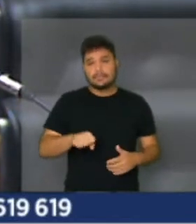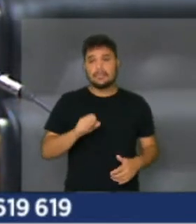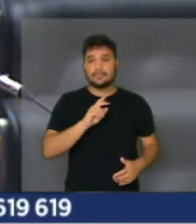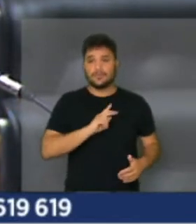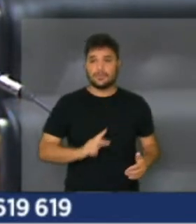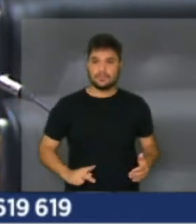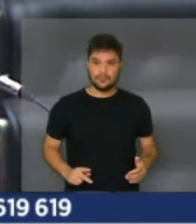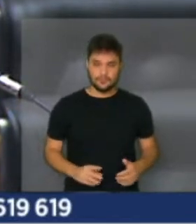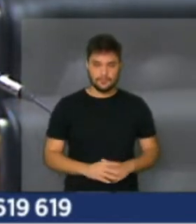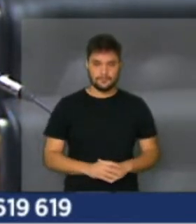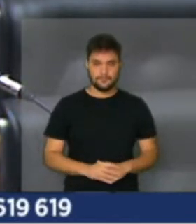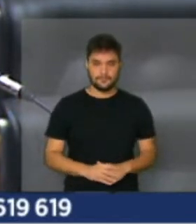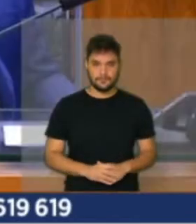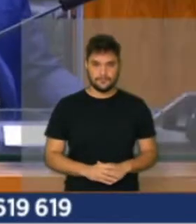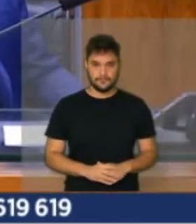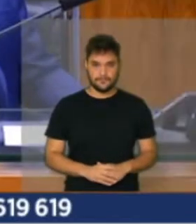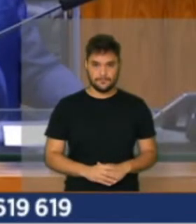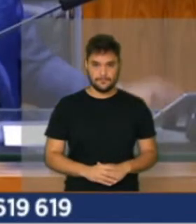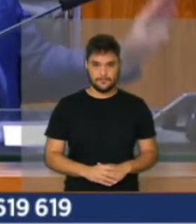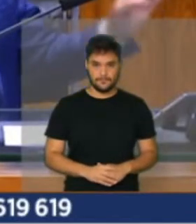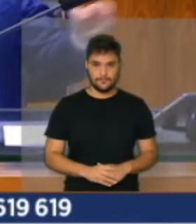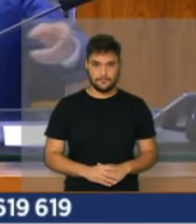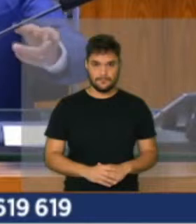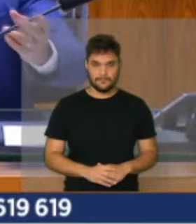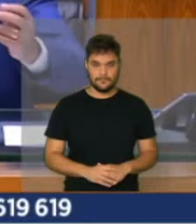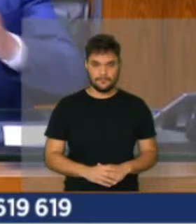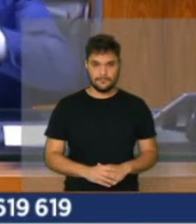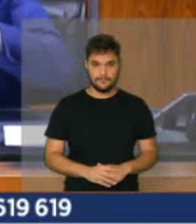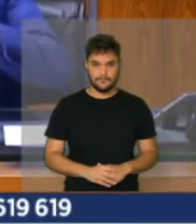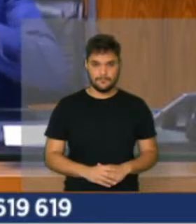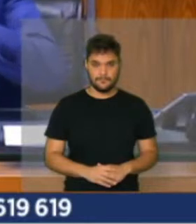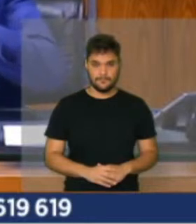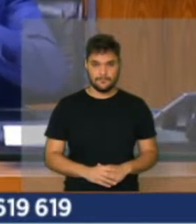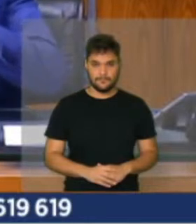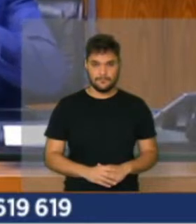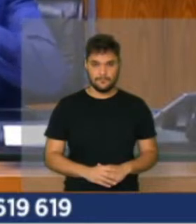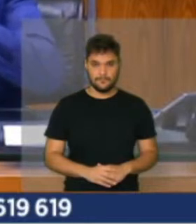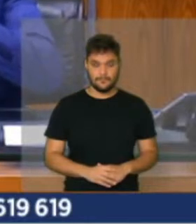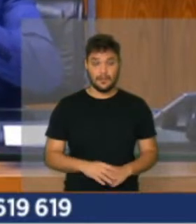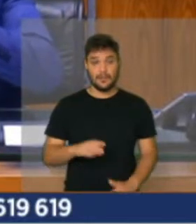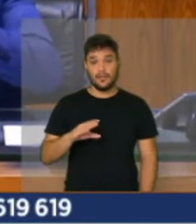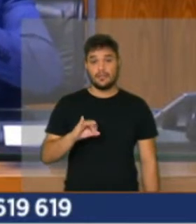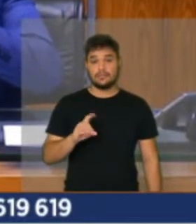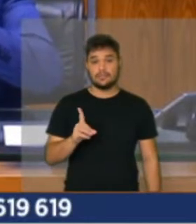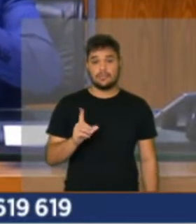SIM, SENHOR PRESIDENTE. -- [PRESIDENTE]: CIDADANIA... -- [DEPUTADO]: PODEMOS. [PRESIDENTE]: TEMPO